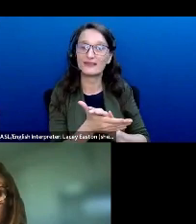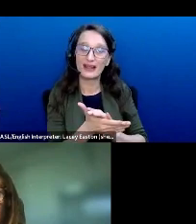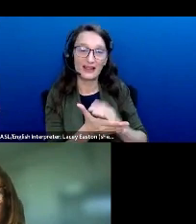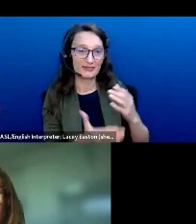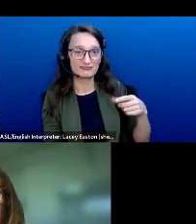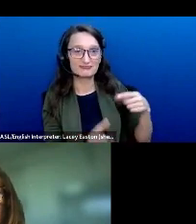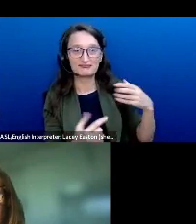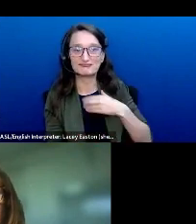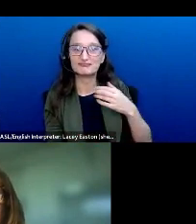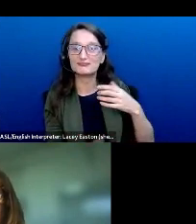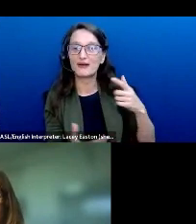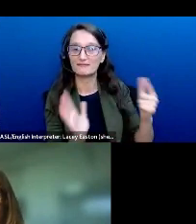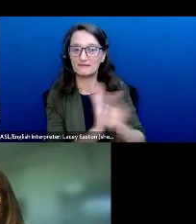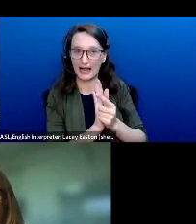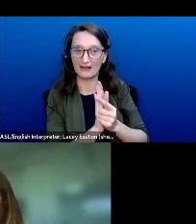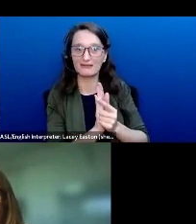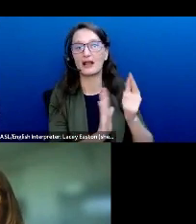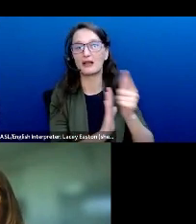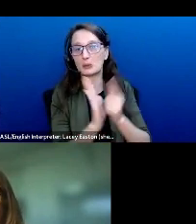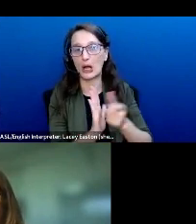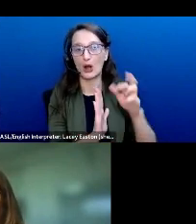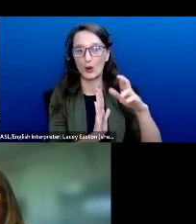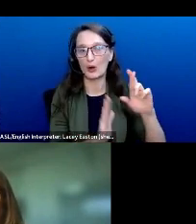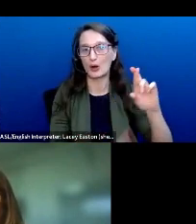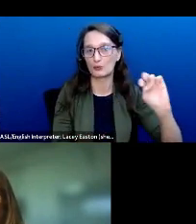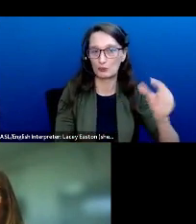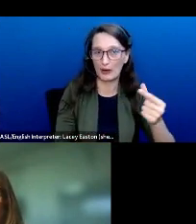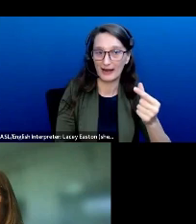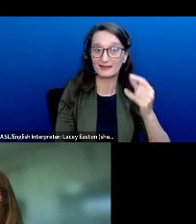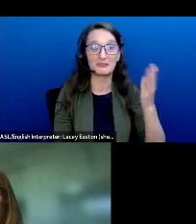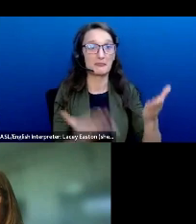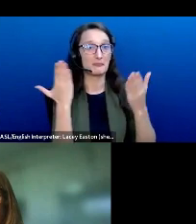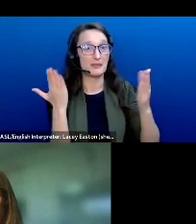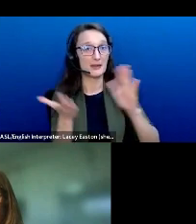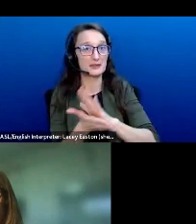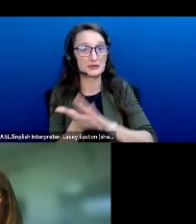de esto sería que el distrito escolar no estaba brindando servicios o el distrito escolar